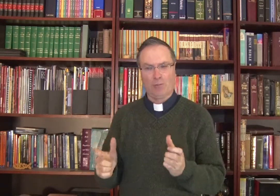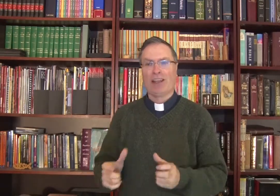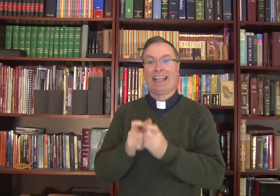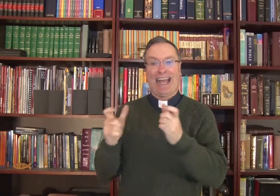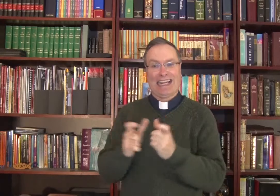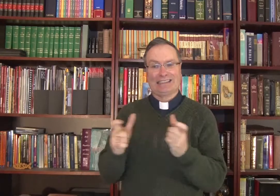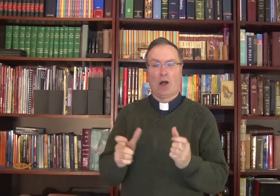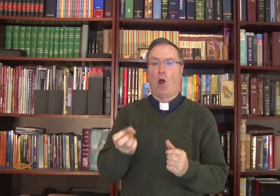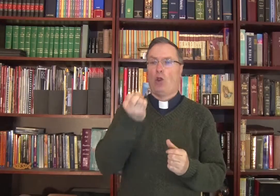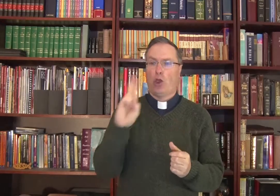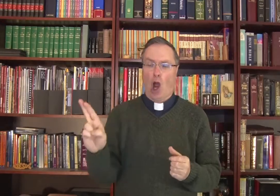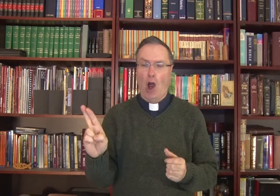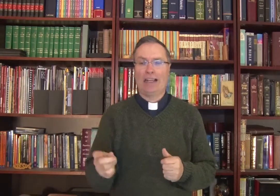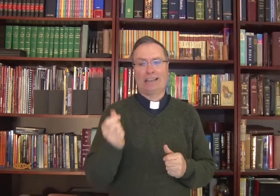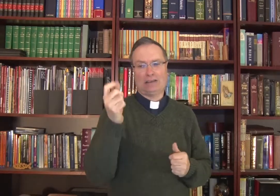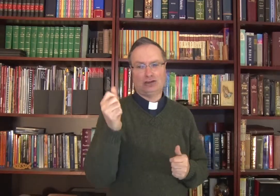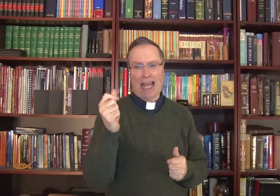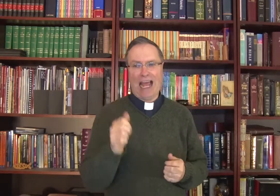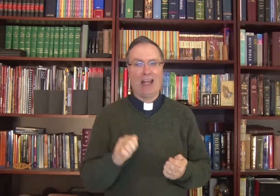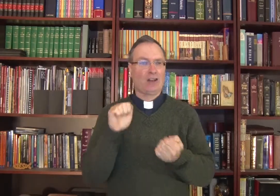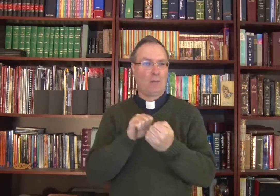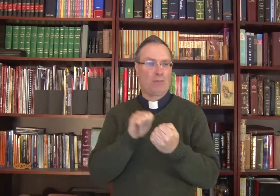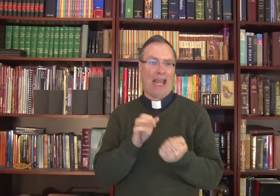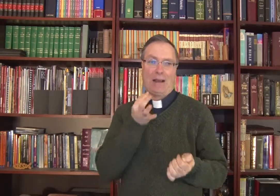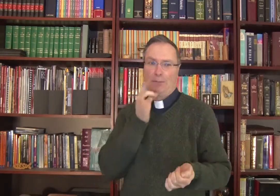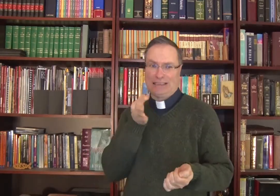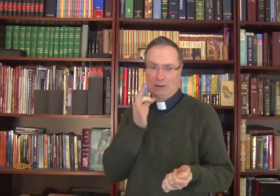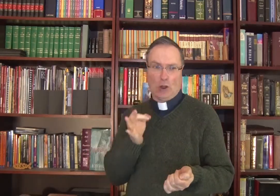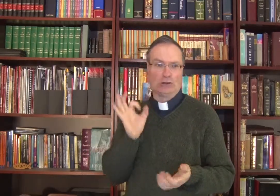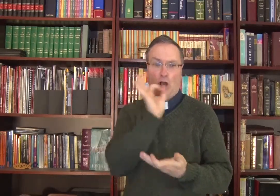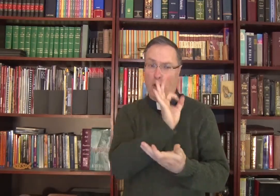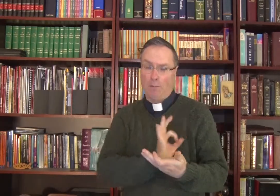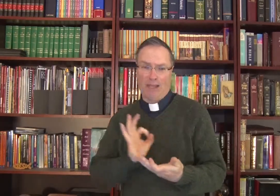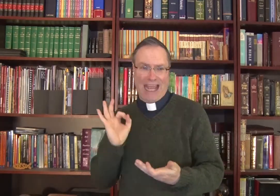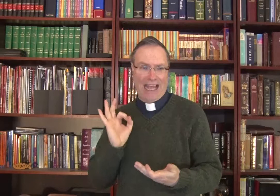cargaison d'or, d'argent, de pierres précieuses, de perles,